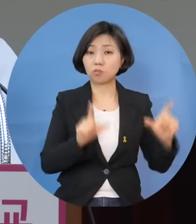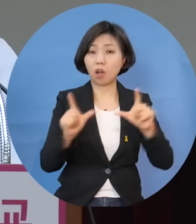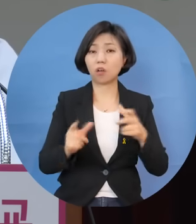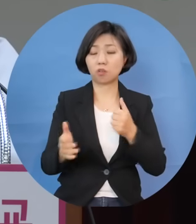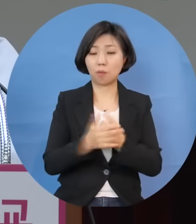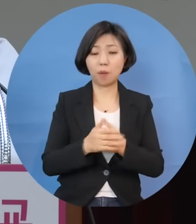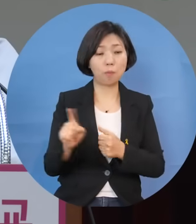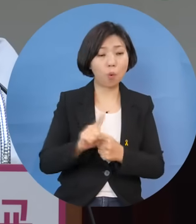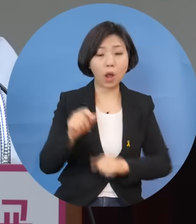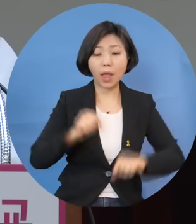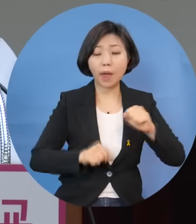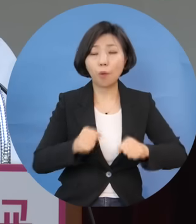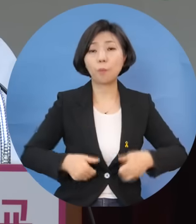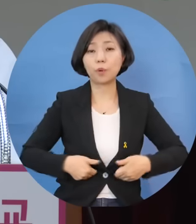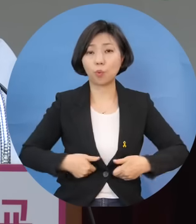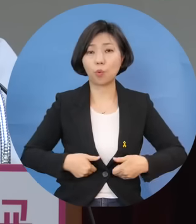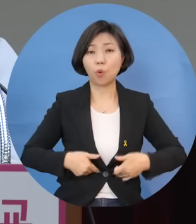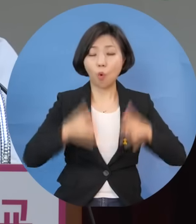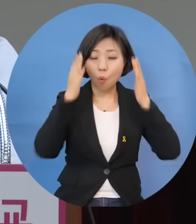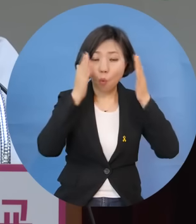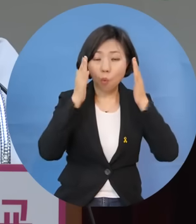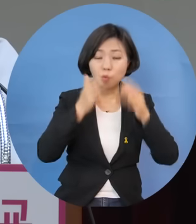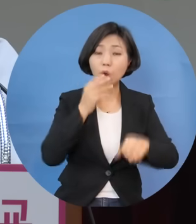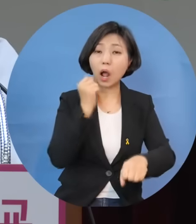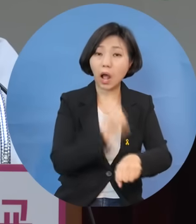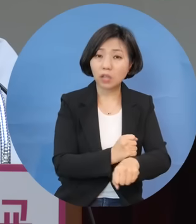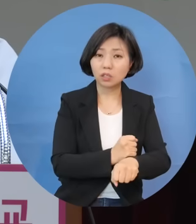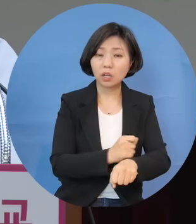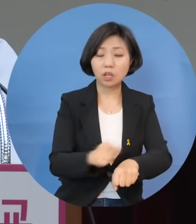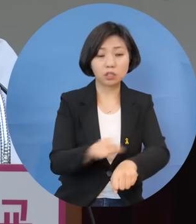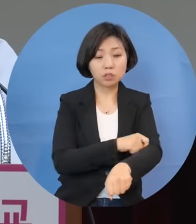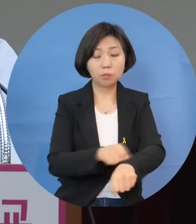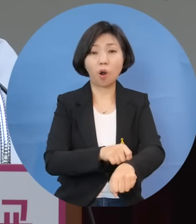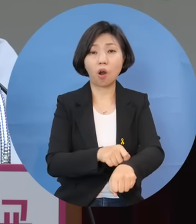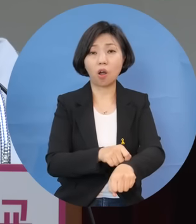그러니 공부를 하든지.... 그렇게 공부를 하는 기간은 '특혜'라는 거예요.